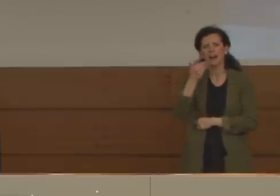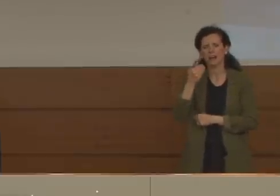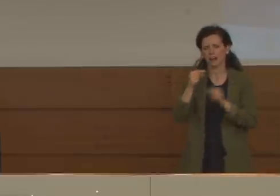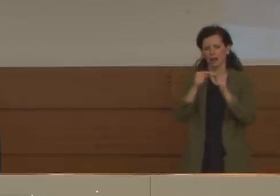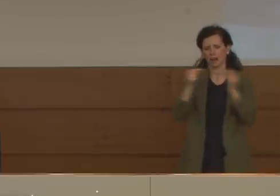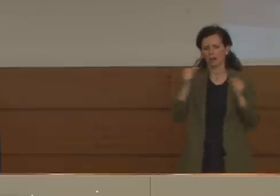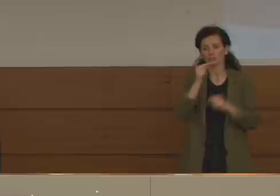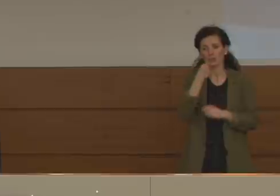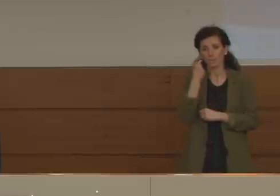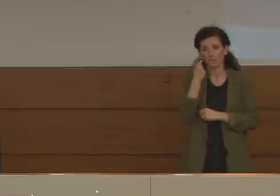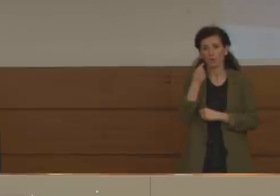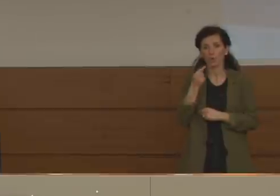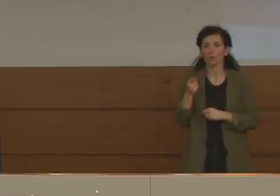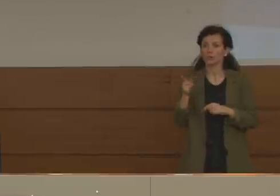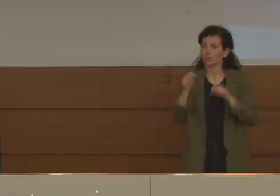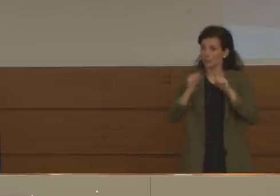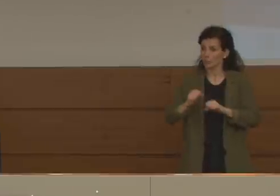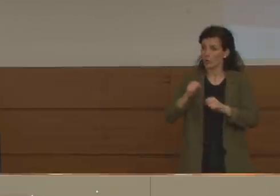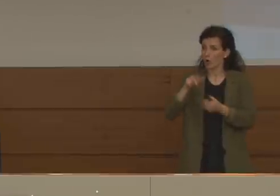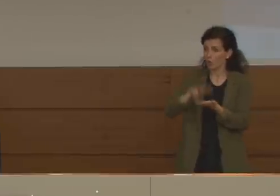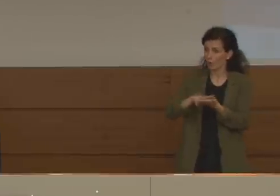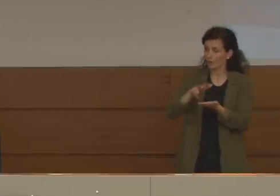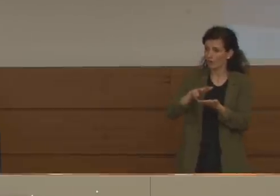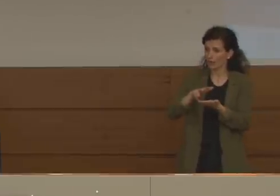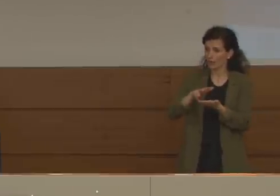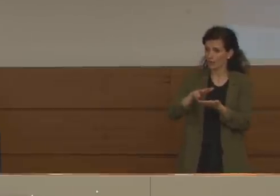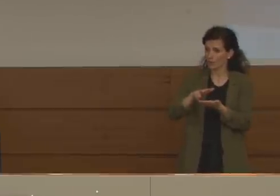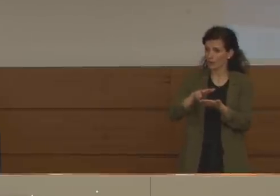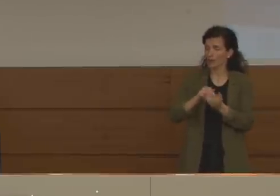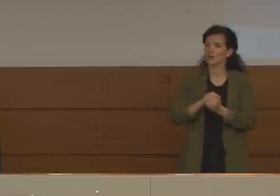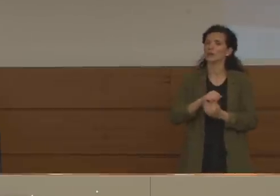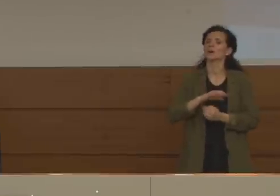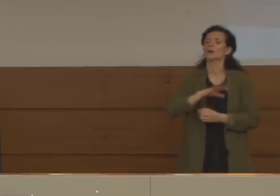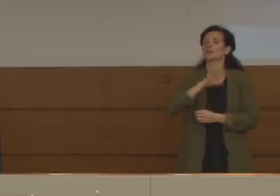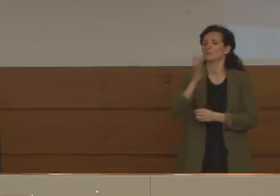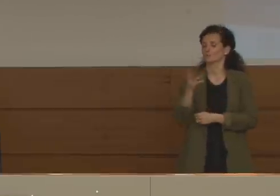o meno questa prima notizia. E poi Musumeci, Presidente della Regione